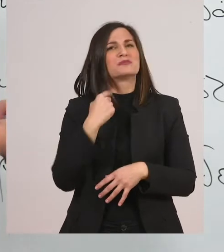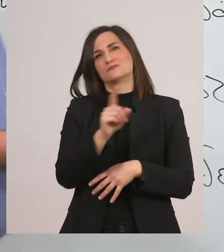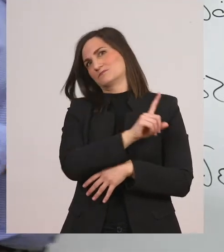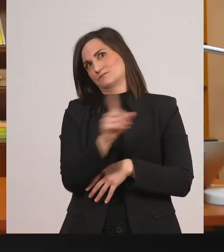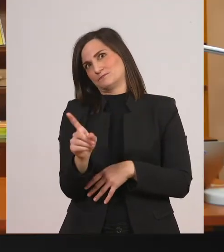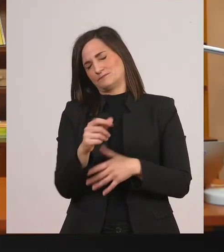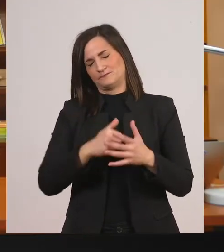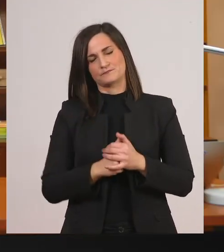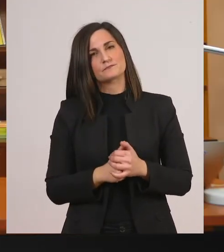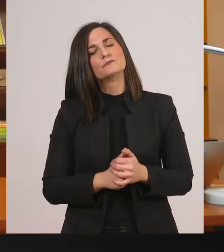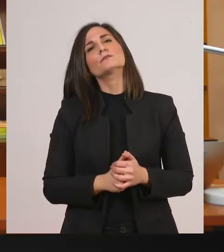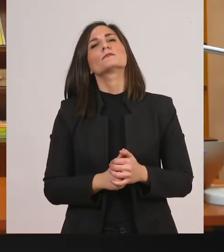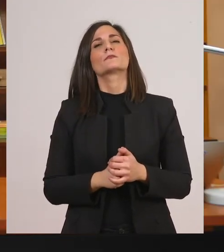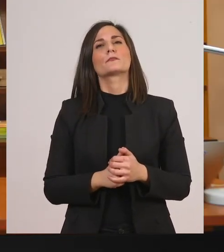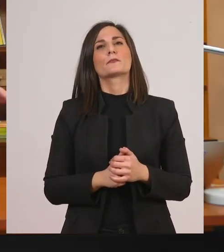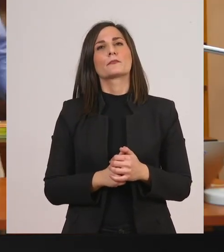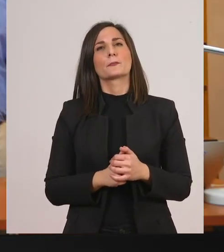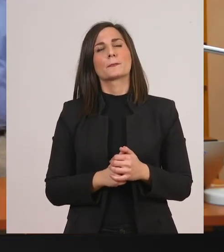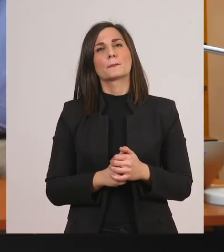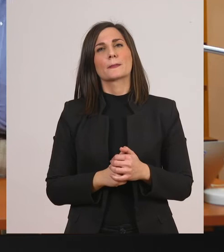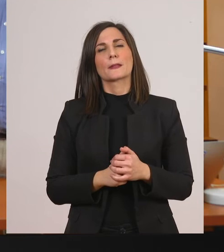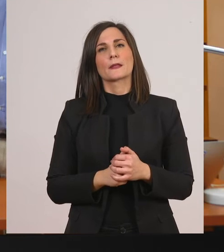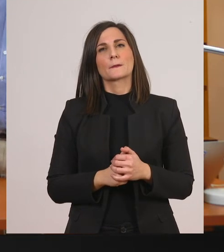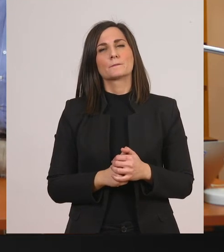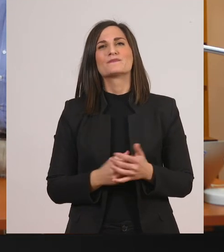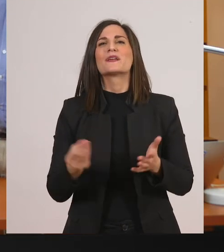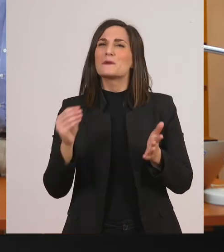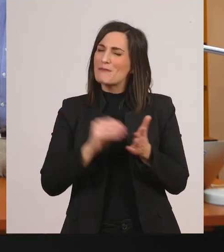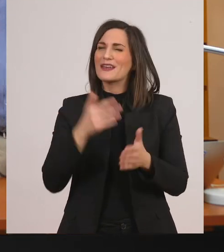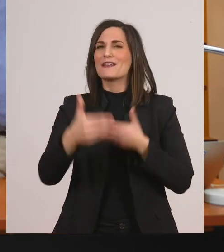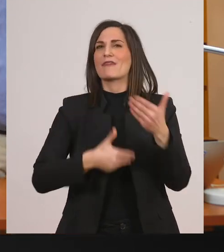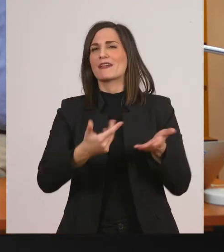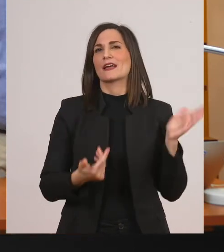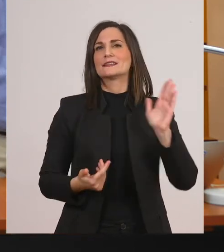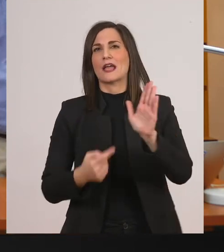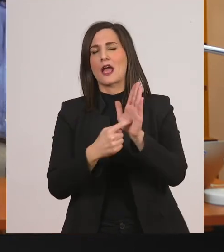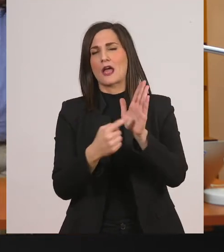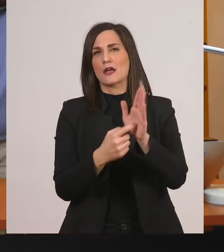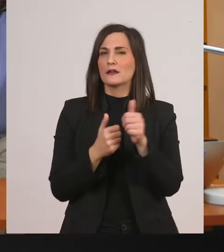Όταν τελειώσουμε... να δούμε λίγο ξανά μία διαδικασία. Καλό θα ήταν να την ακολουθήσουμε στον γραπτό λόγο.